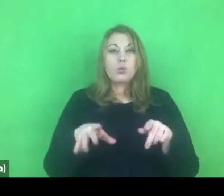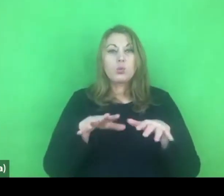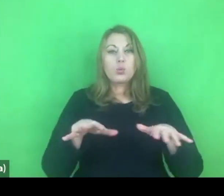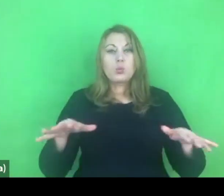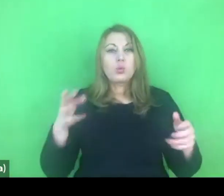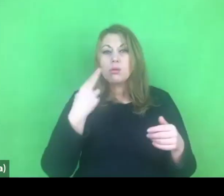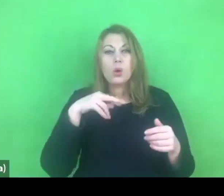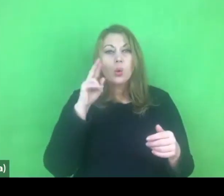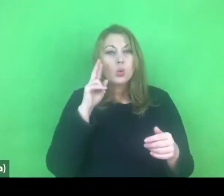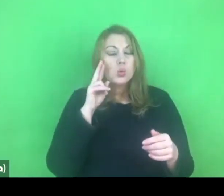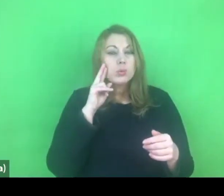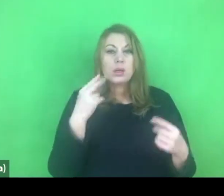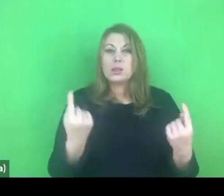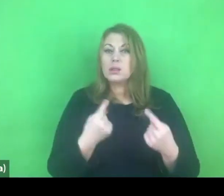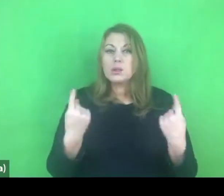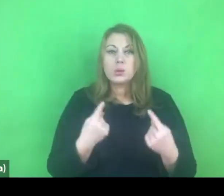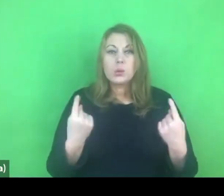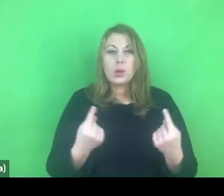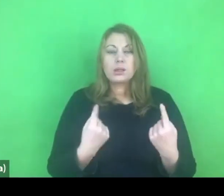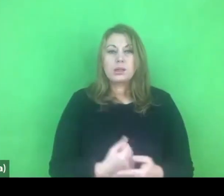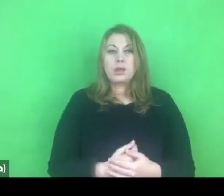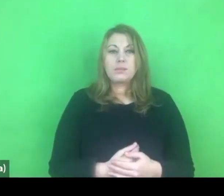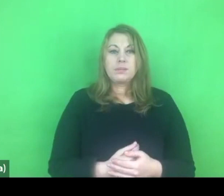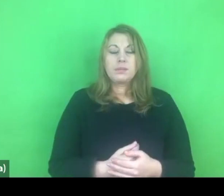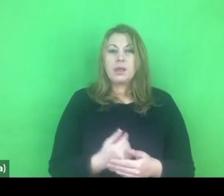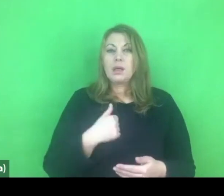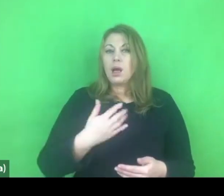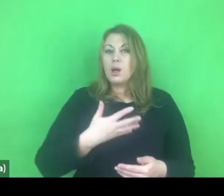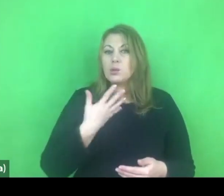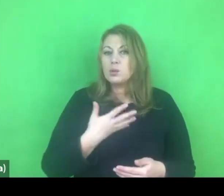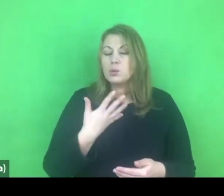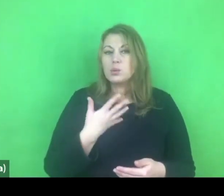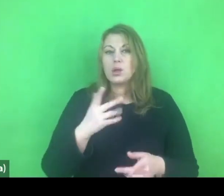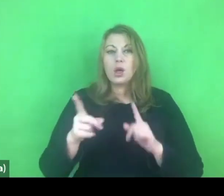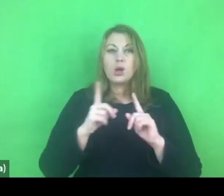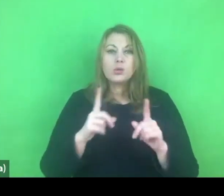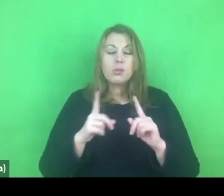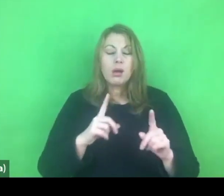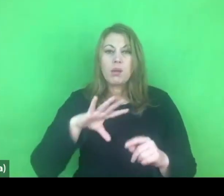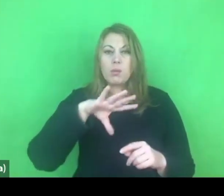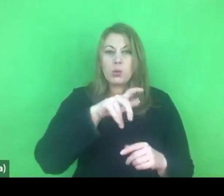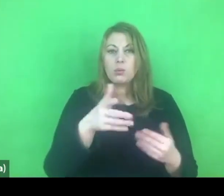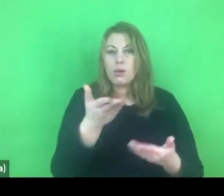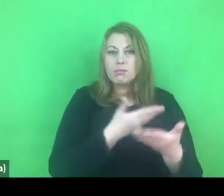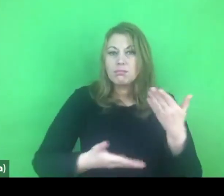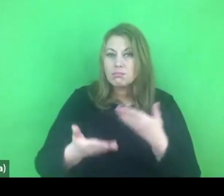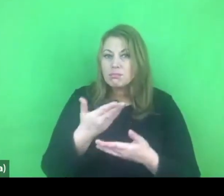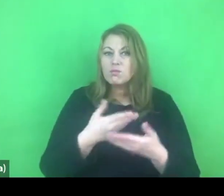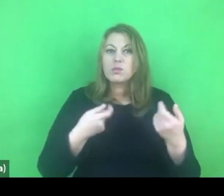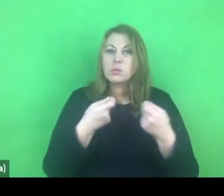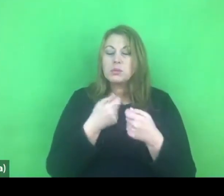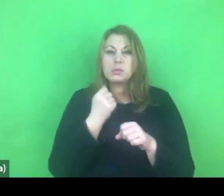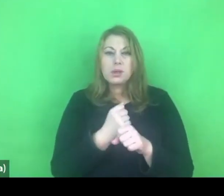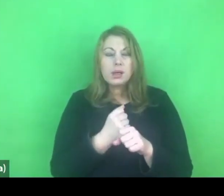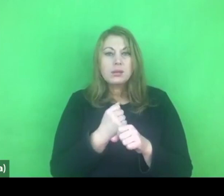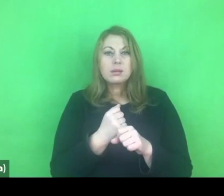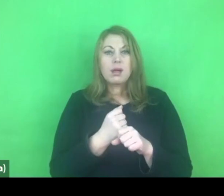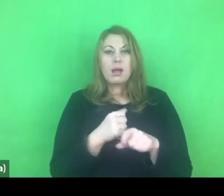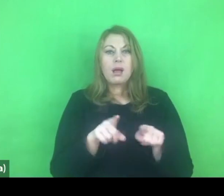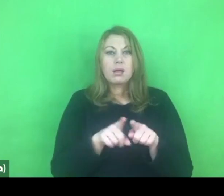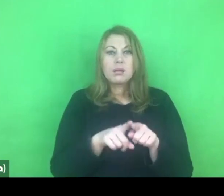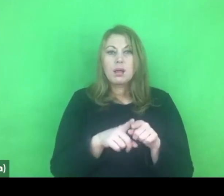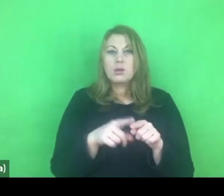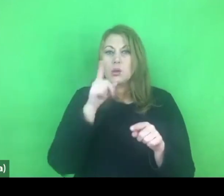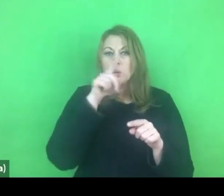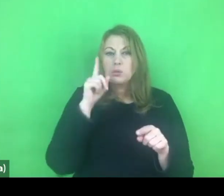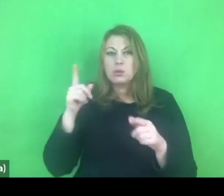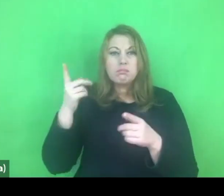Mam wrażenie, że rozmawiam w gronie osób, z którymi współpracuję, że jest dużo tego niezrozumienia jeśli chodzi o decyzje